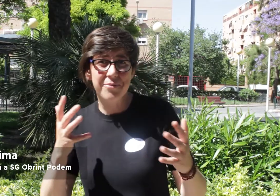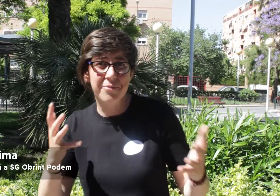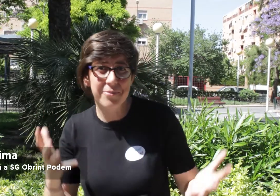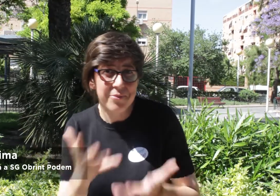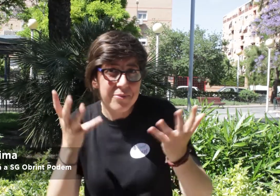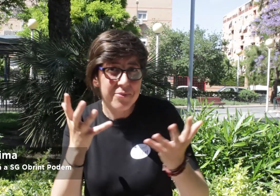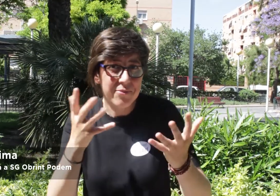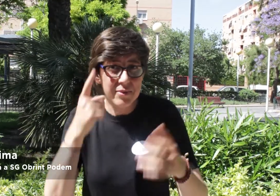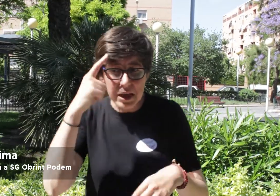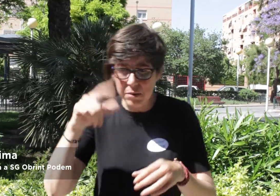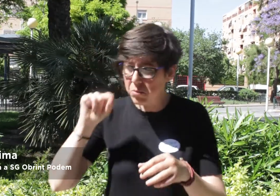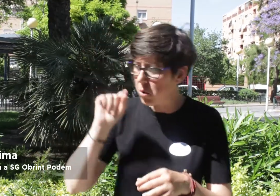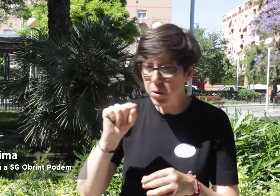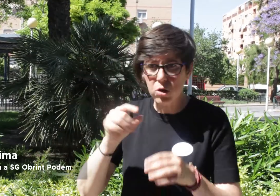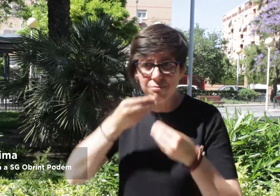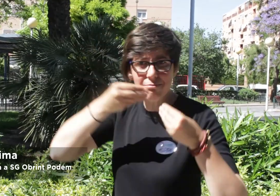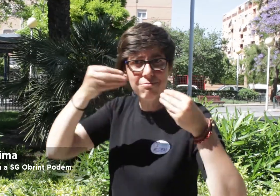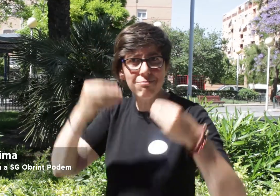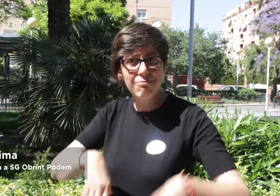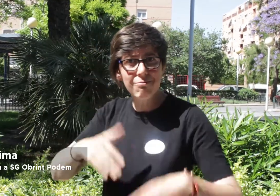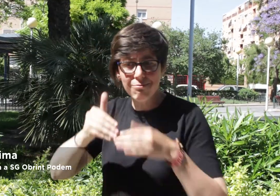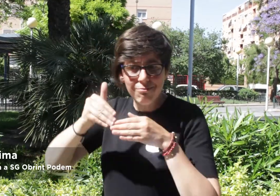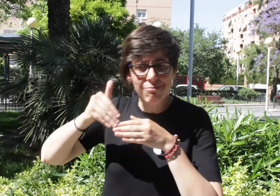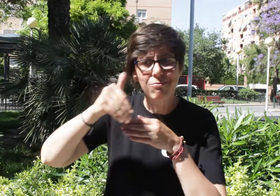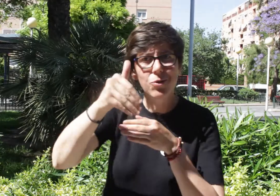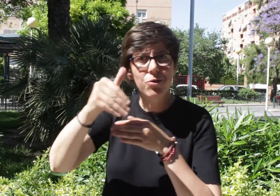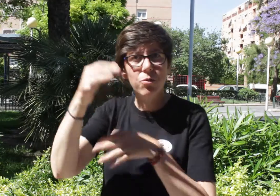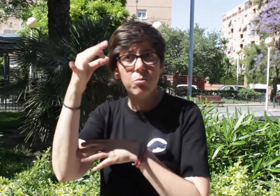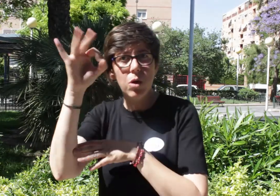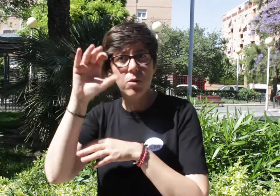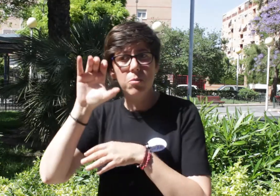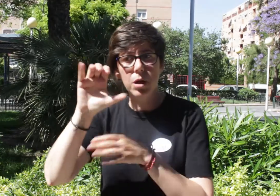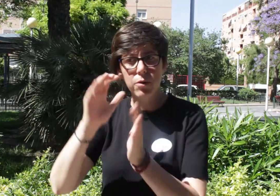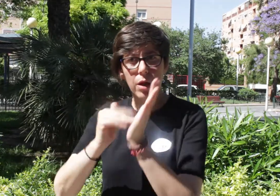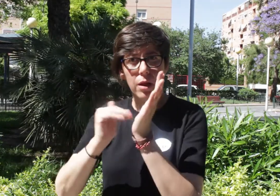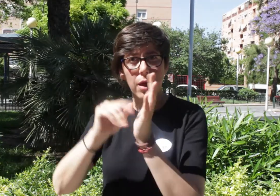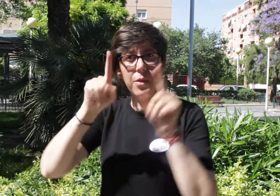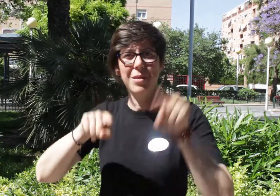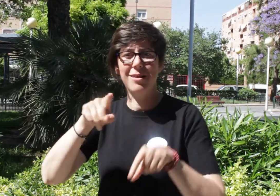Sabéis que estamos viviendo un momento histórico para determinar el Podemos en el Pais Valencià que